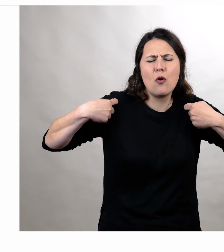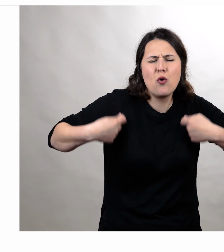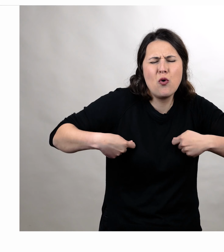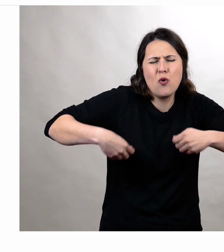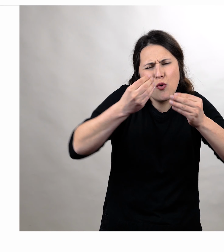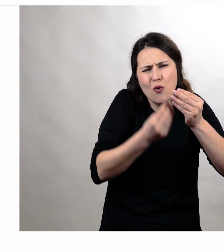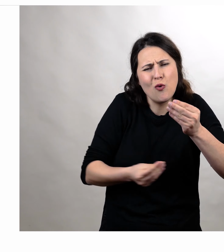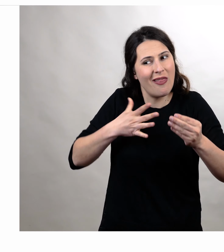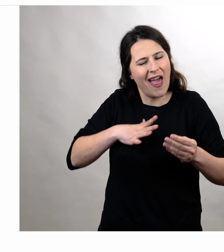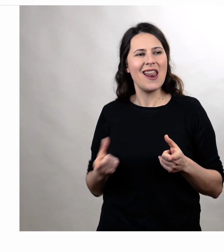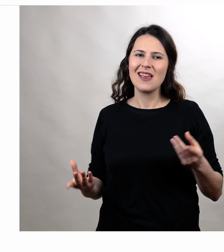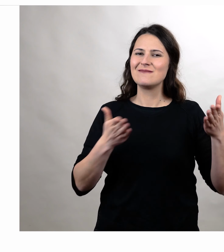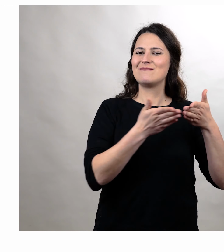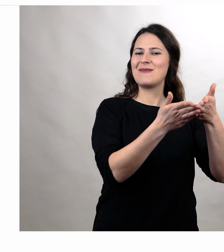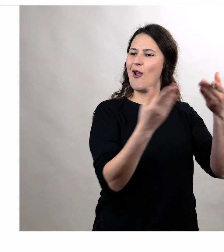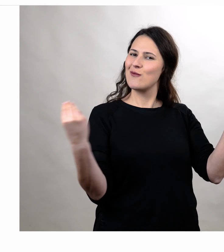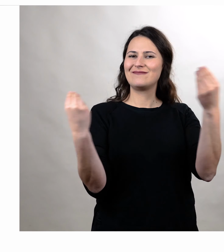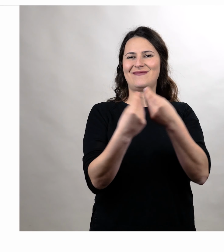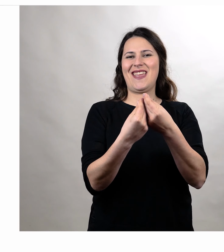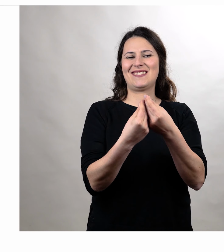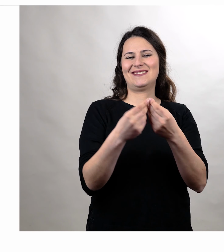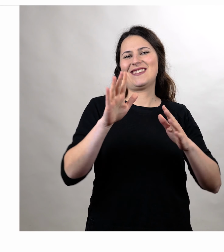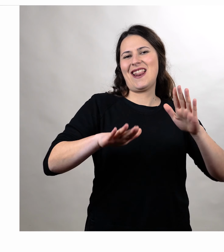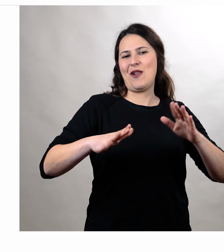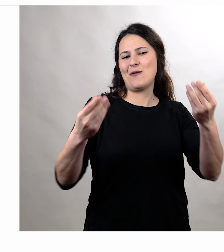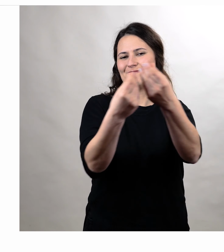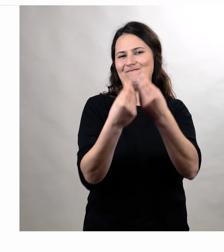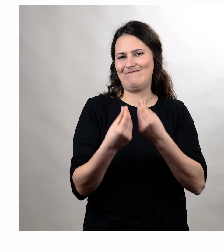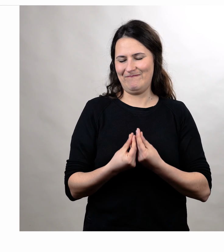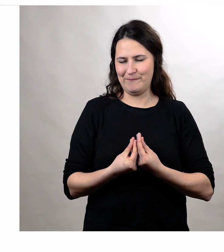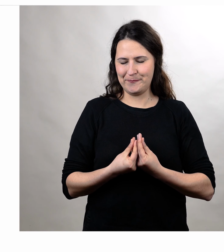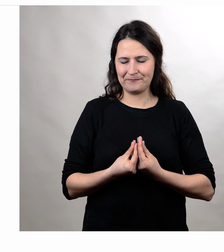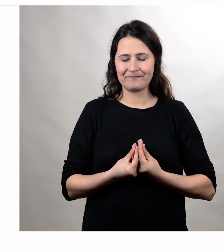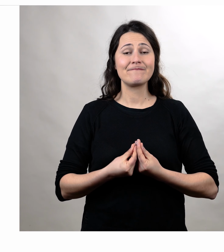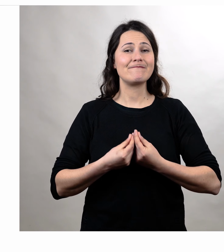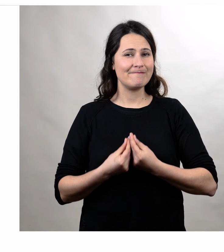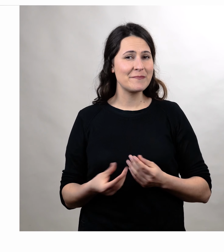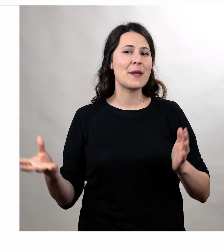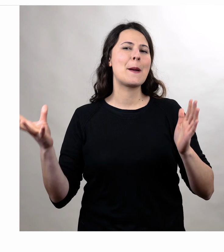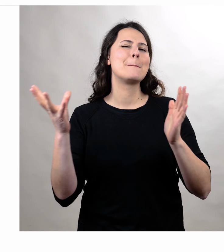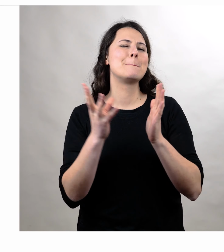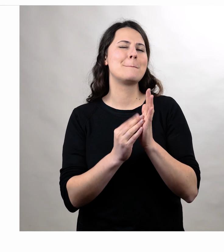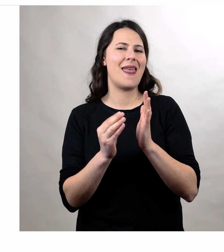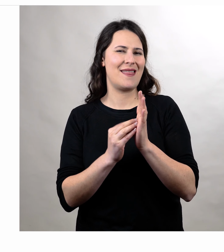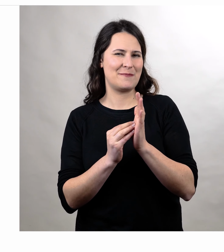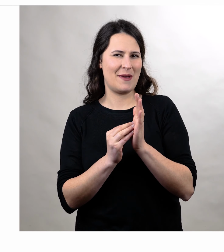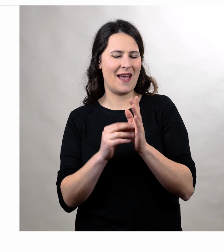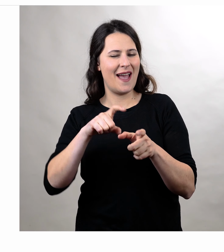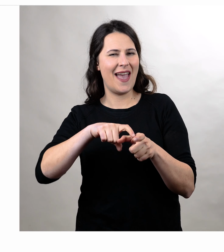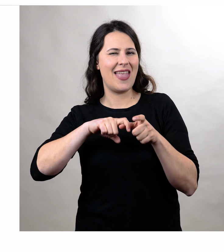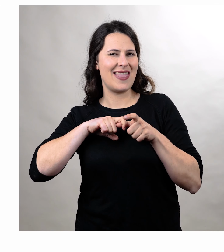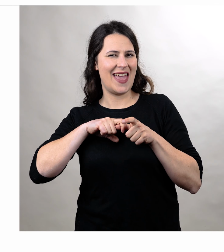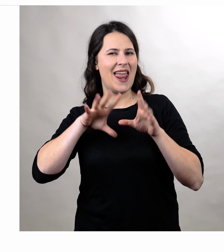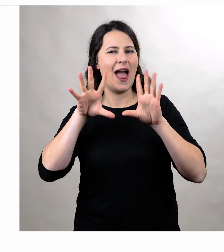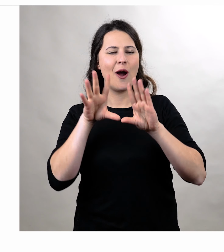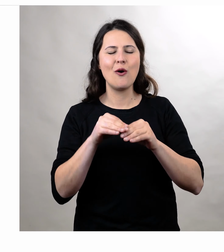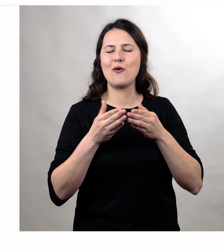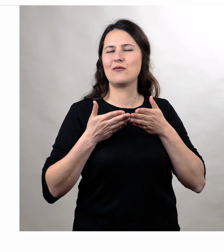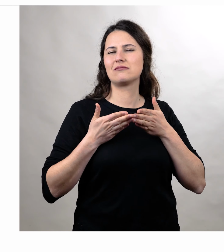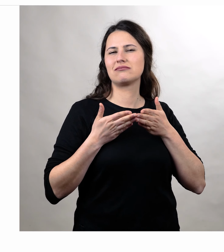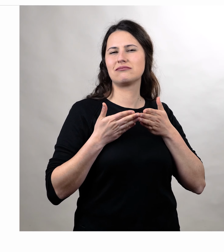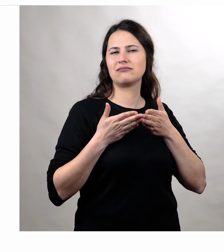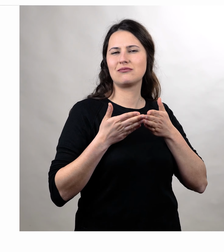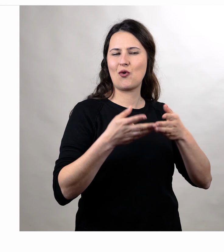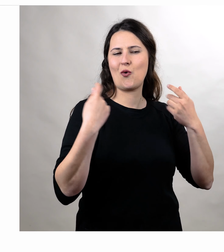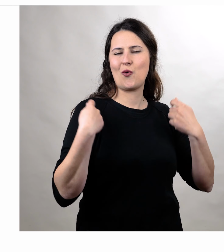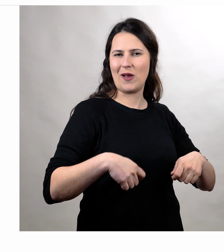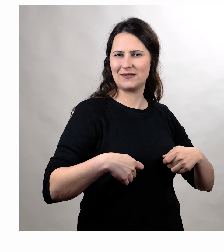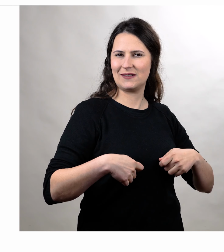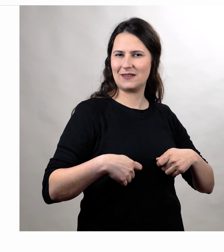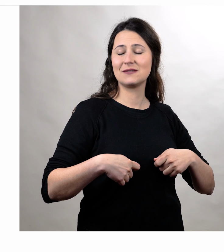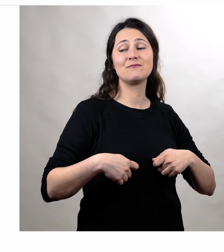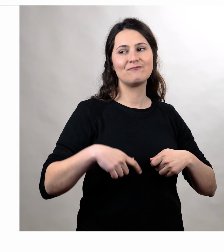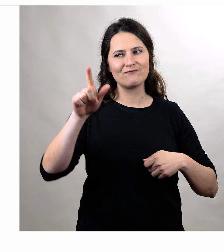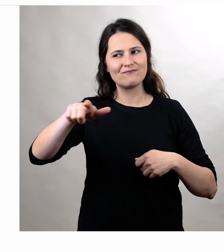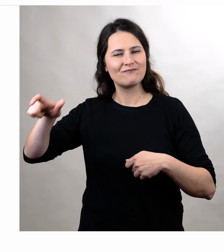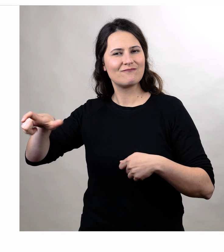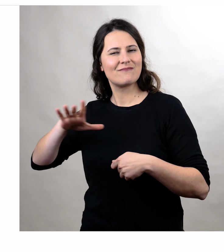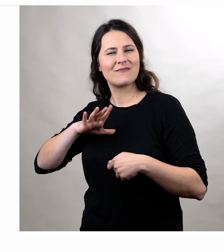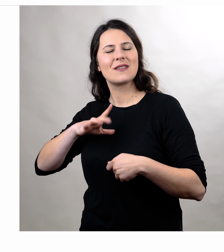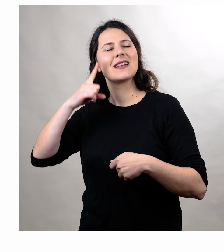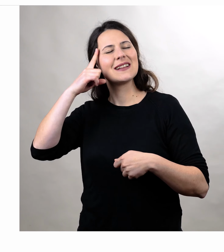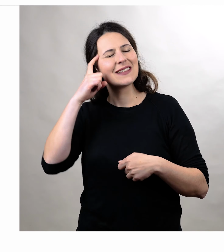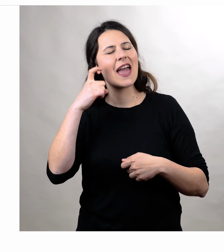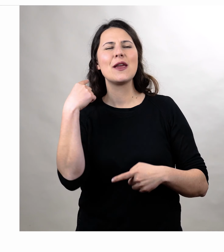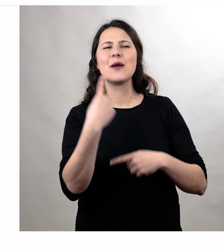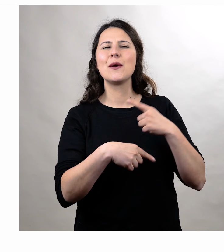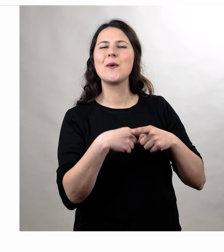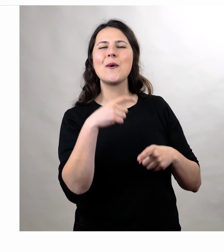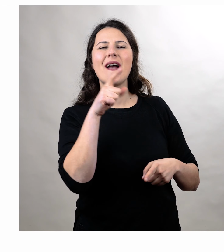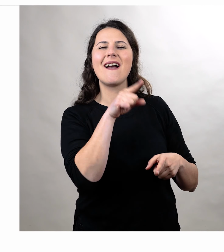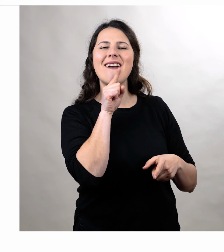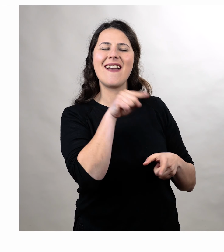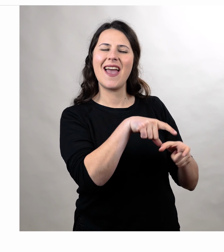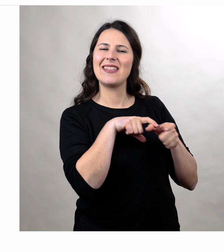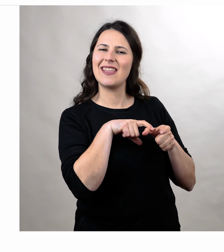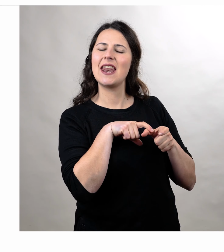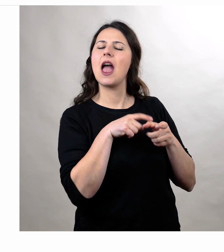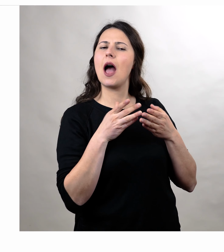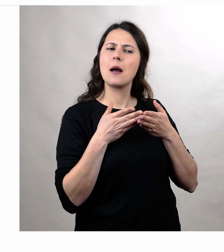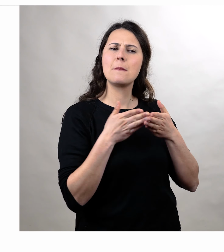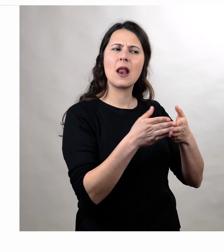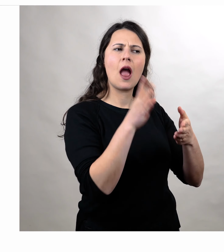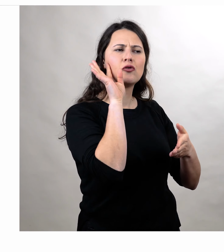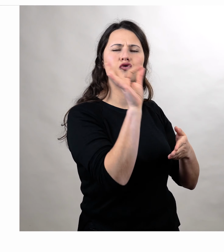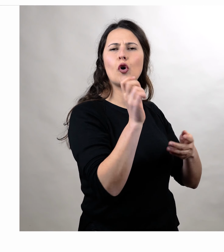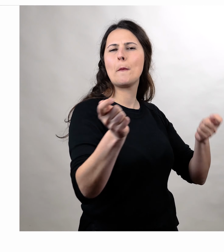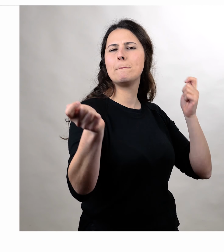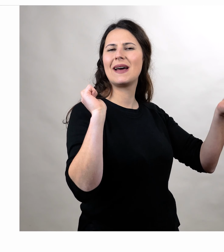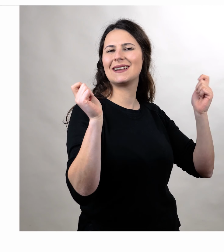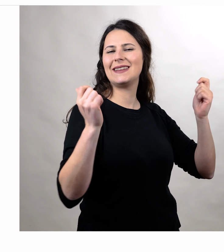Για παράδειγμα, μια εταιρεία του χώρου , ήταν γνωστή στο κοινό ότι προσφέρει «πλοία για πάρτι», κυρίως για νεότερους ταξιδιώτες